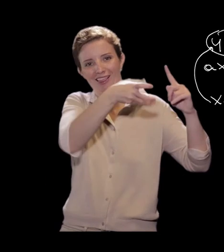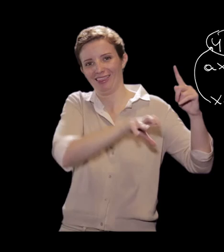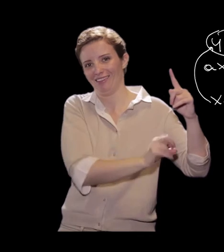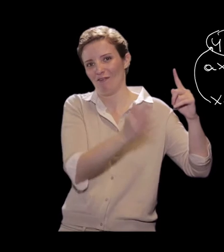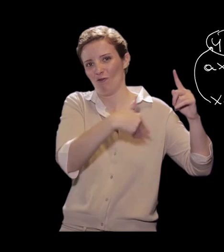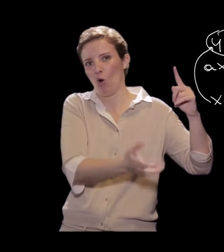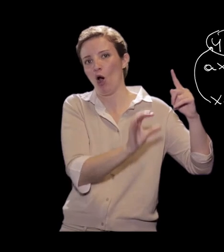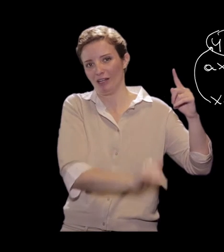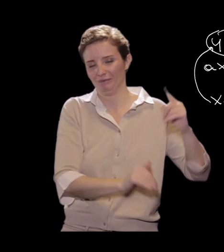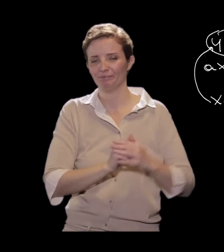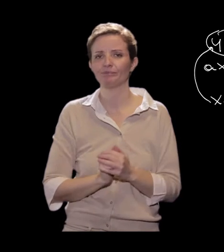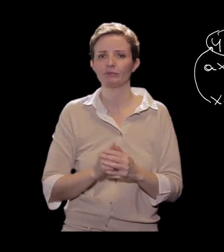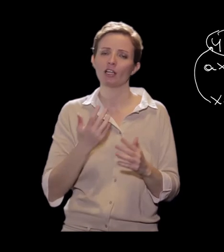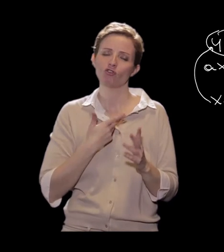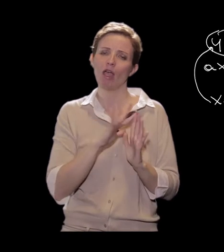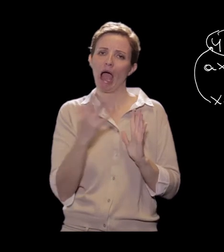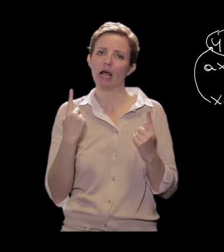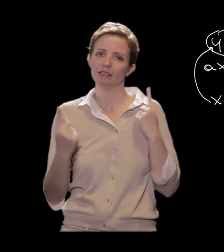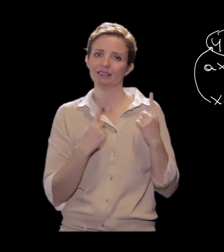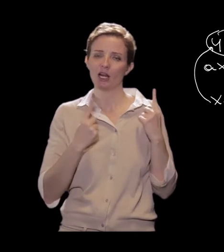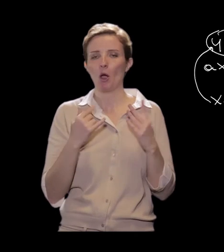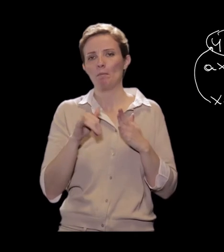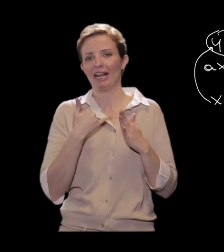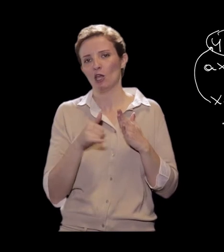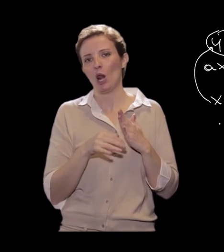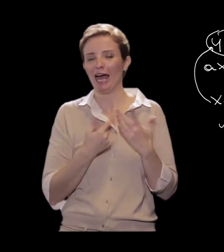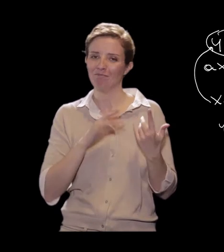Ci sono ancora dei casi particolari da analizzare.